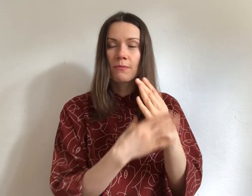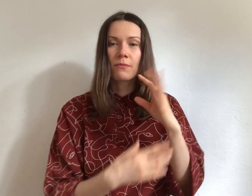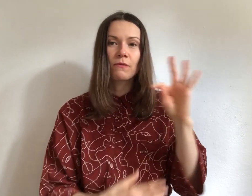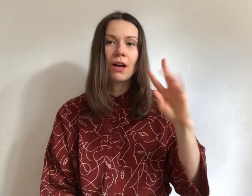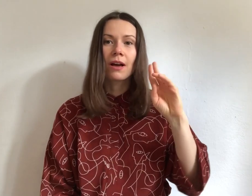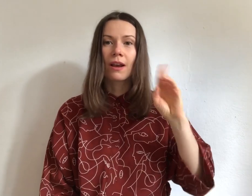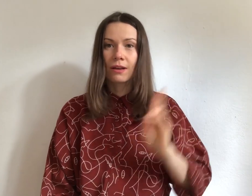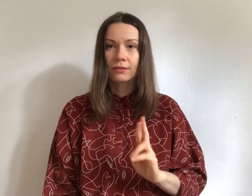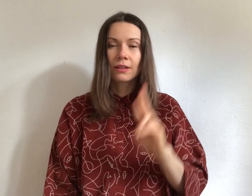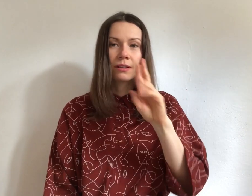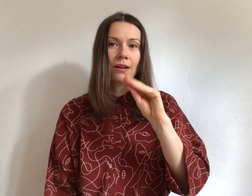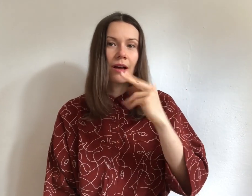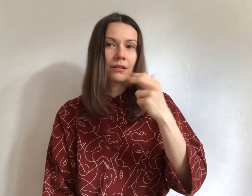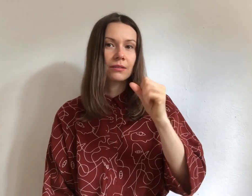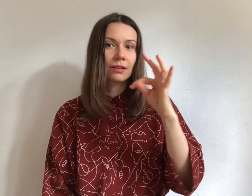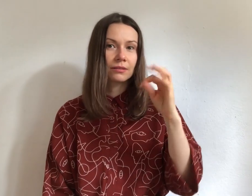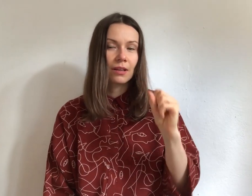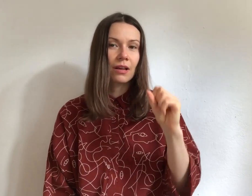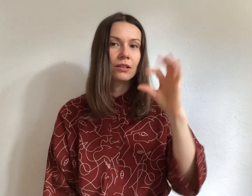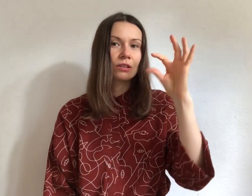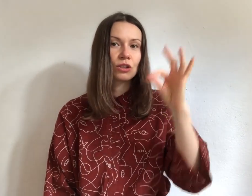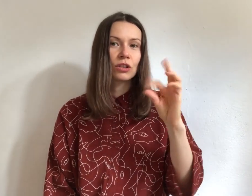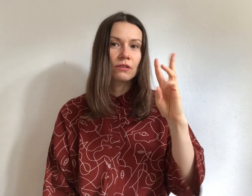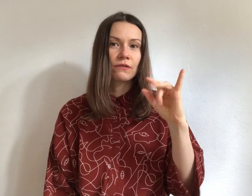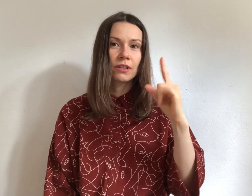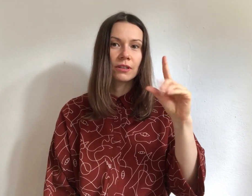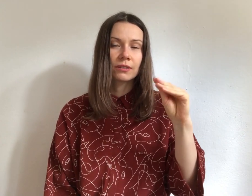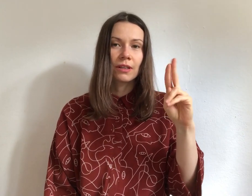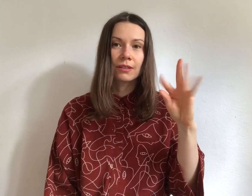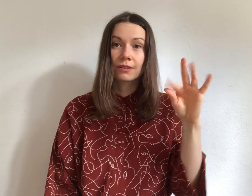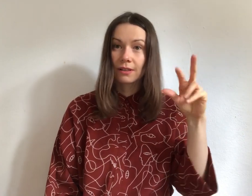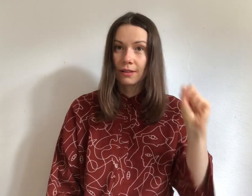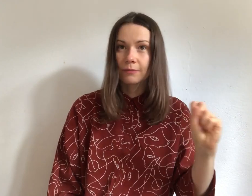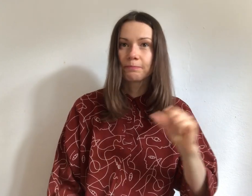prowadzonej przez Renatę Świderską.